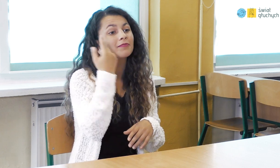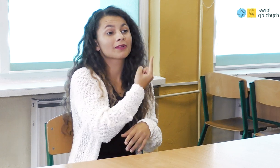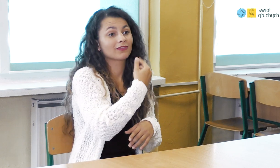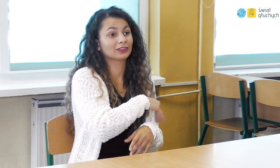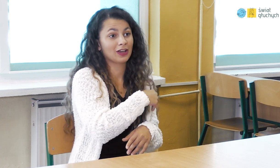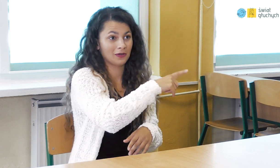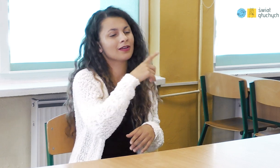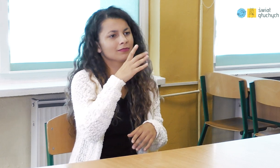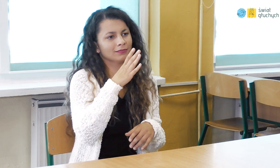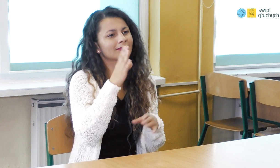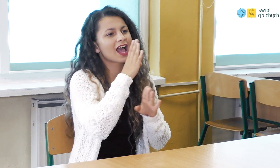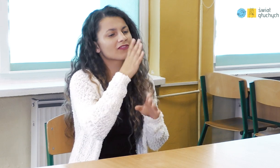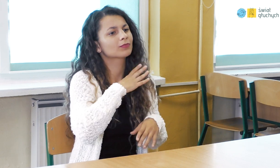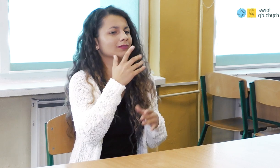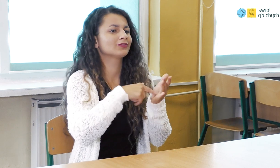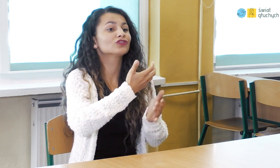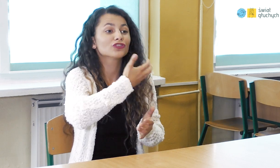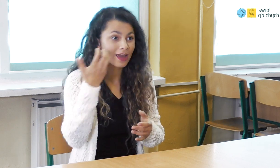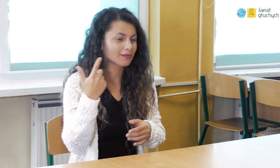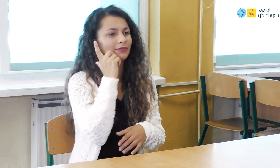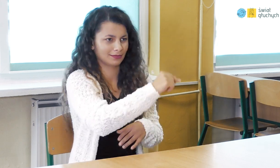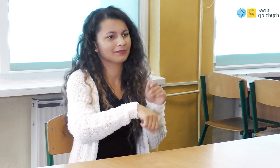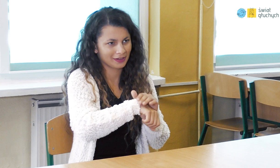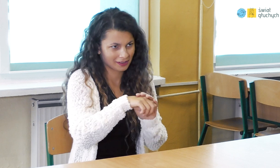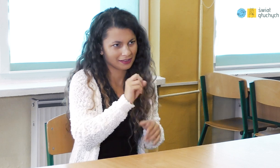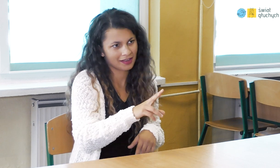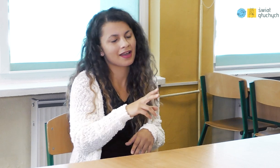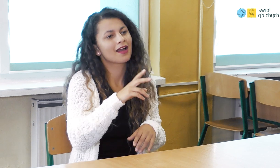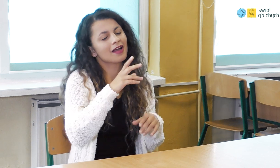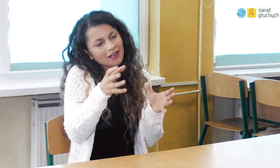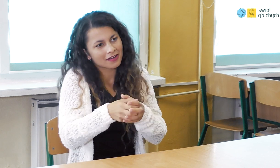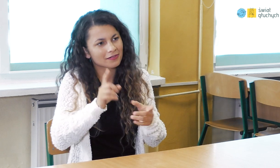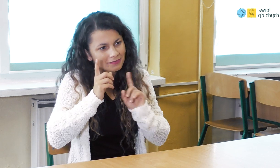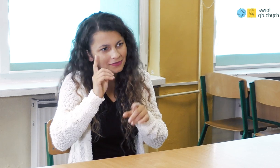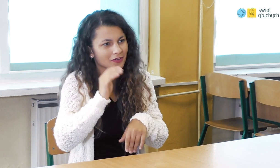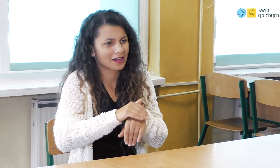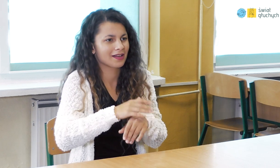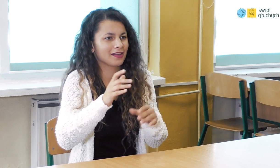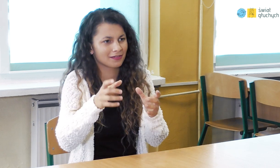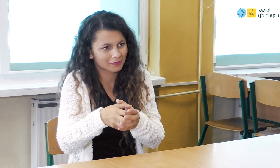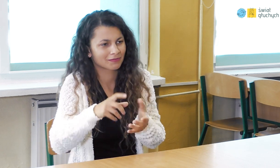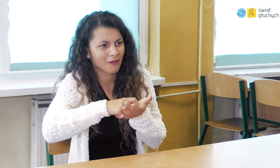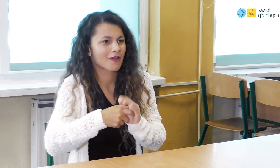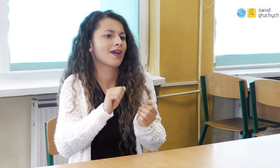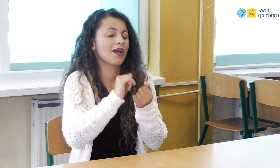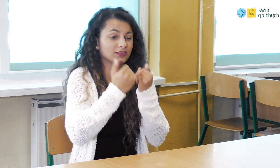W pierwszej szkole, gdy było ciepło chodziliśmy na dwór grać w piłkę. Rozmawialiśmy ze znajomymi w pokojach.